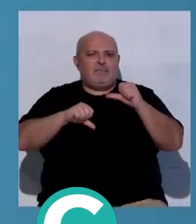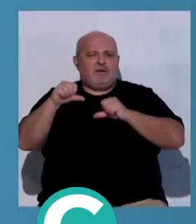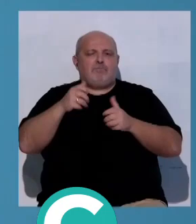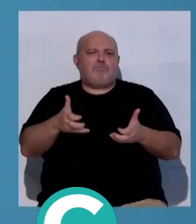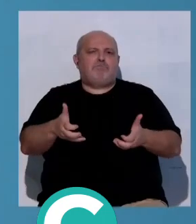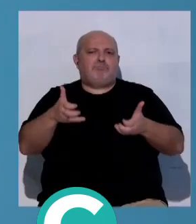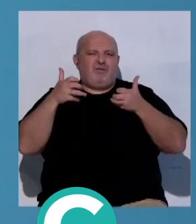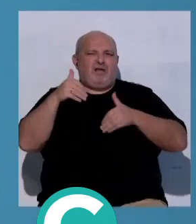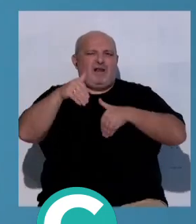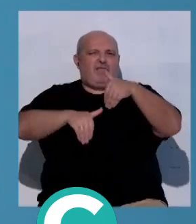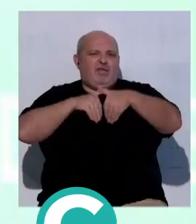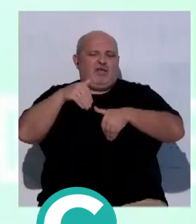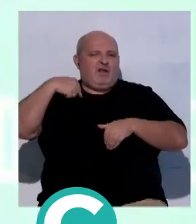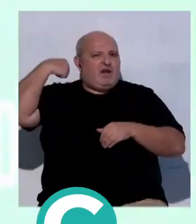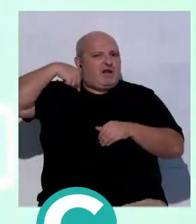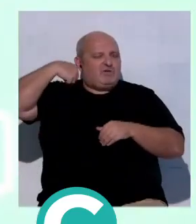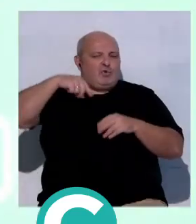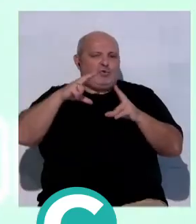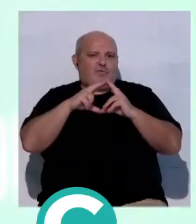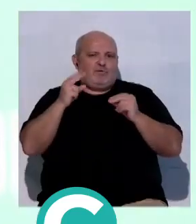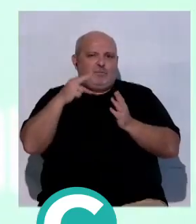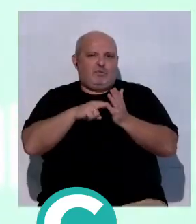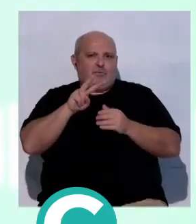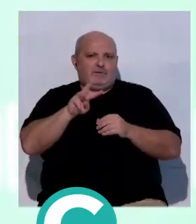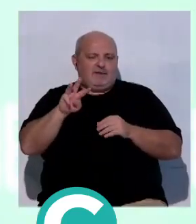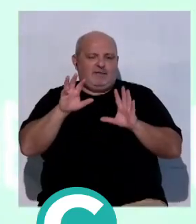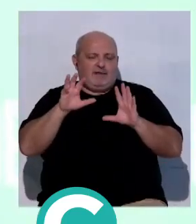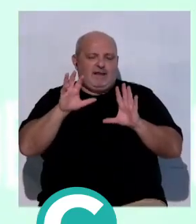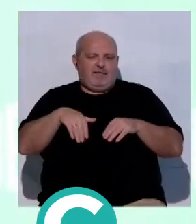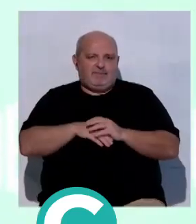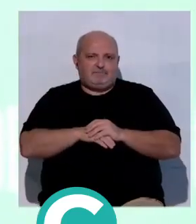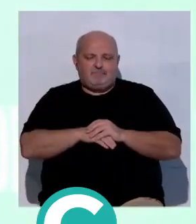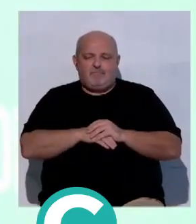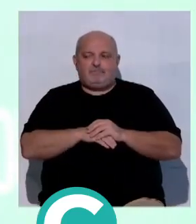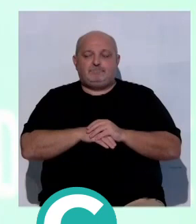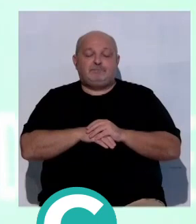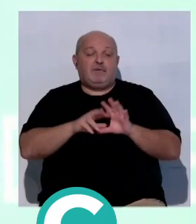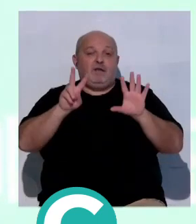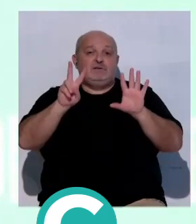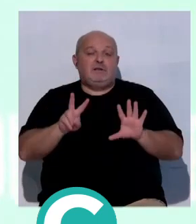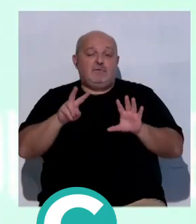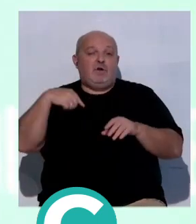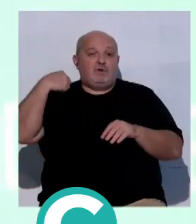las elecciones al rectorado 2023 de la Universidad de Cádiz sería El séptimo rector de la uca en sus